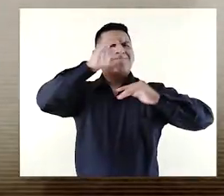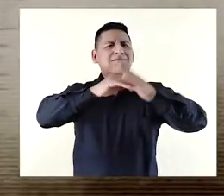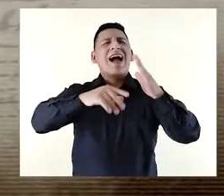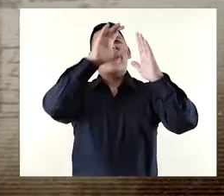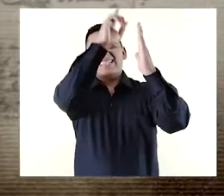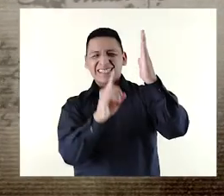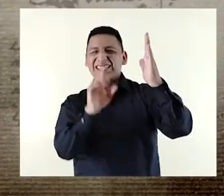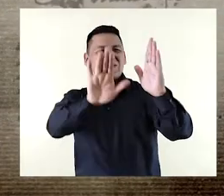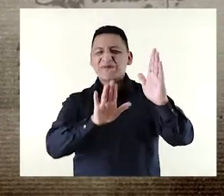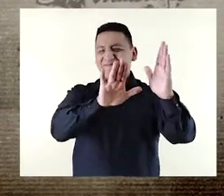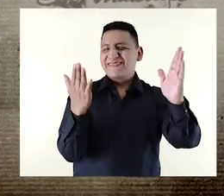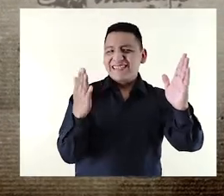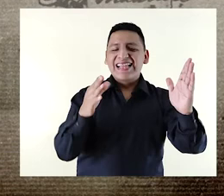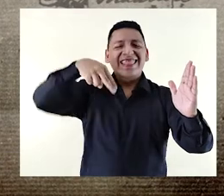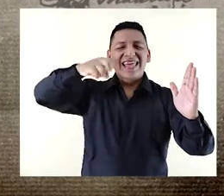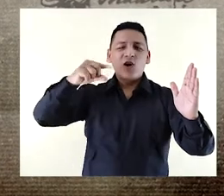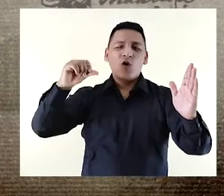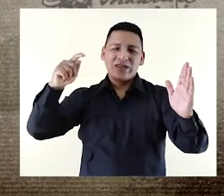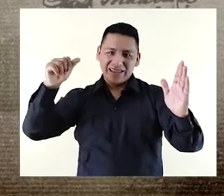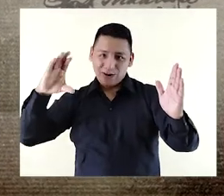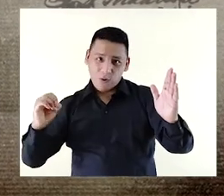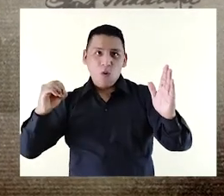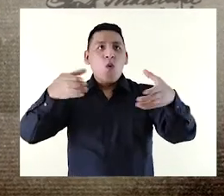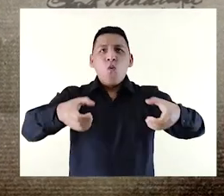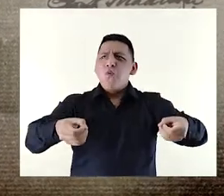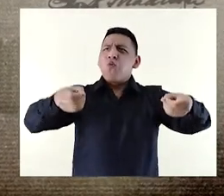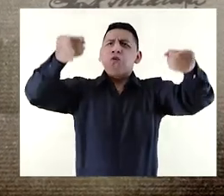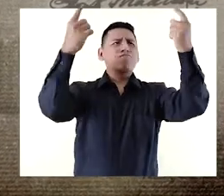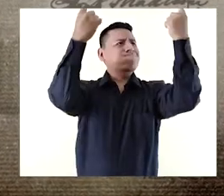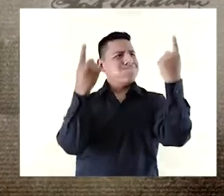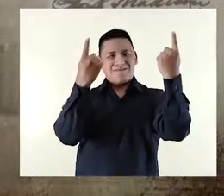estilo imperante de la época: el neogótico con sus dos altas torres puntiagudas.